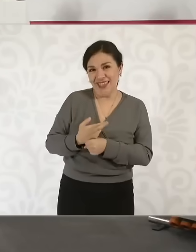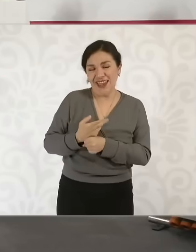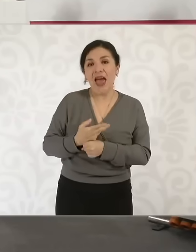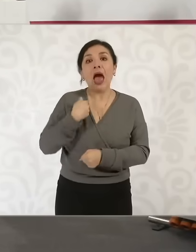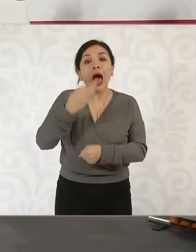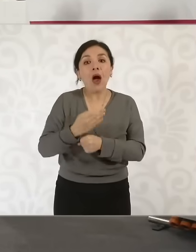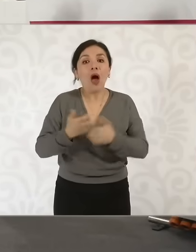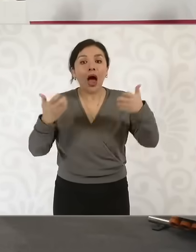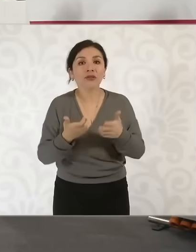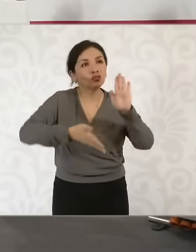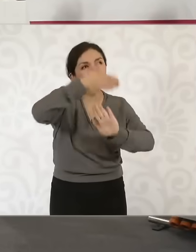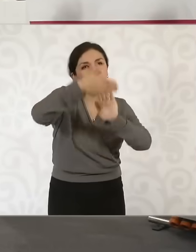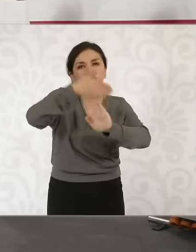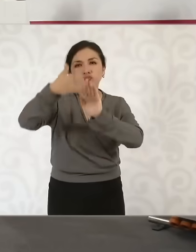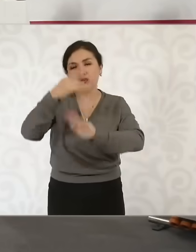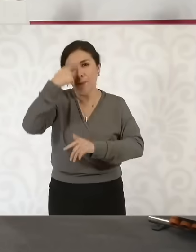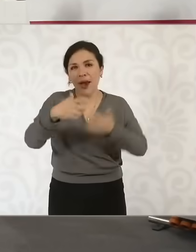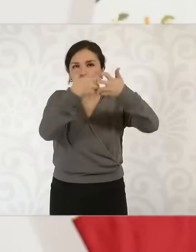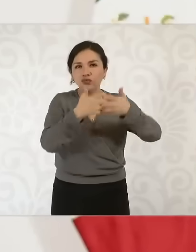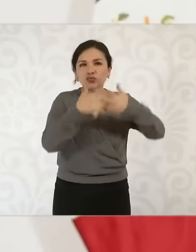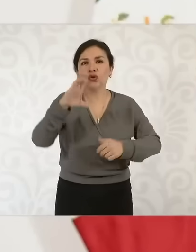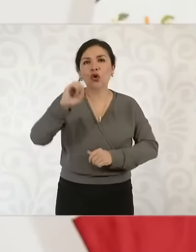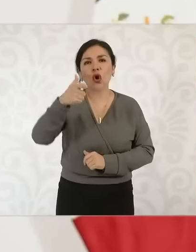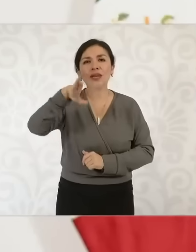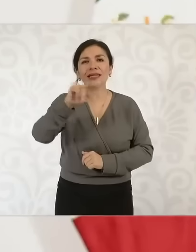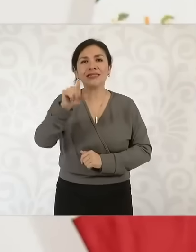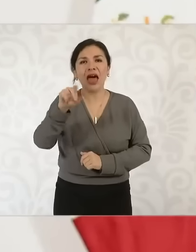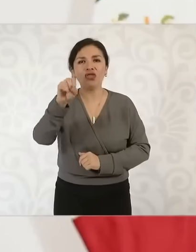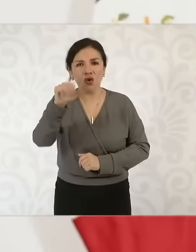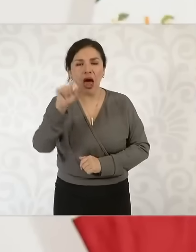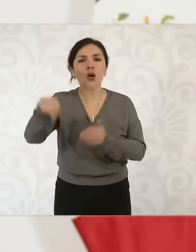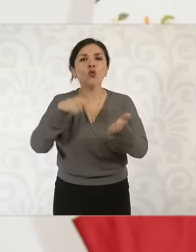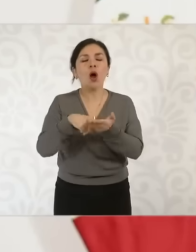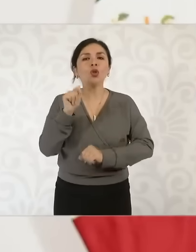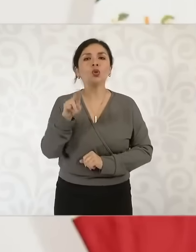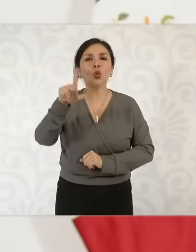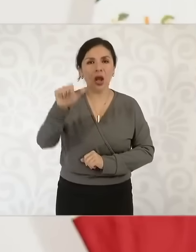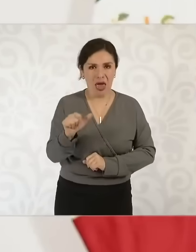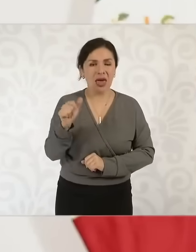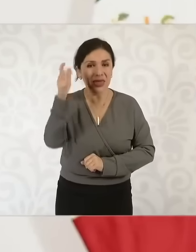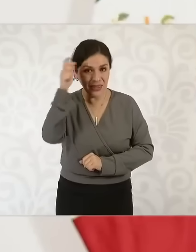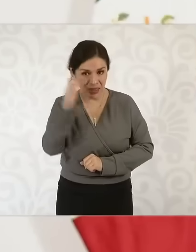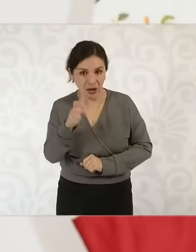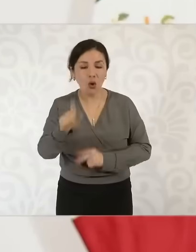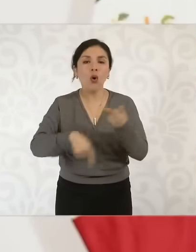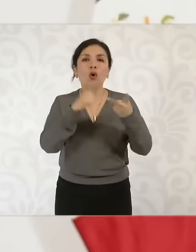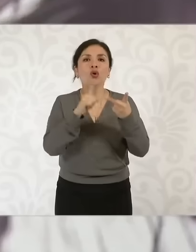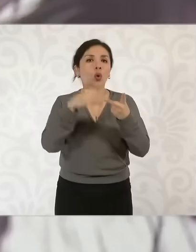de las refinerías de las coquizadoras. las coquizadoras en en Tula y y este Inselina Cruz.